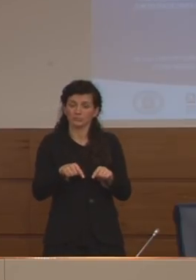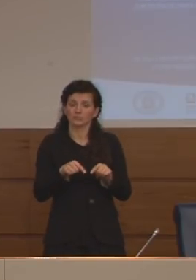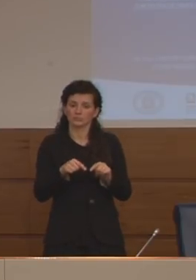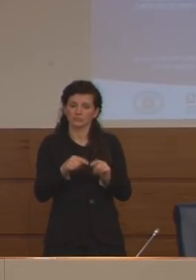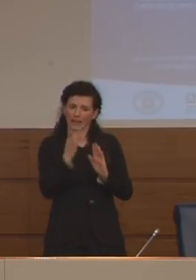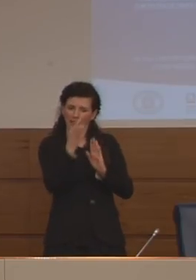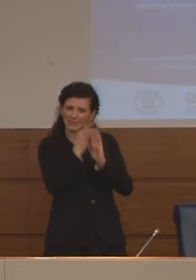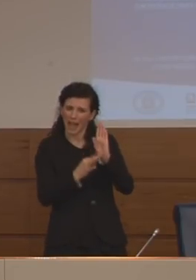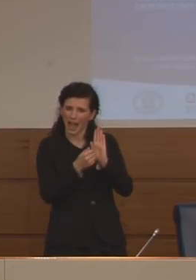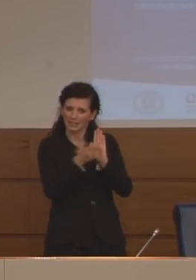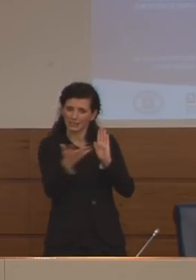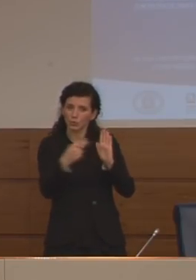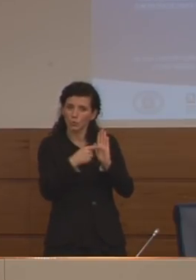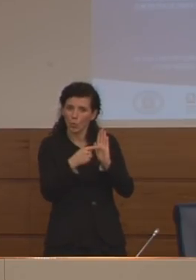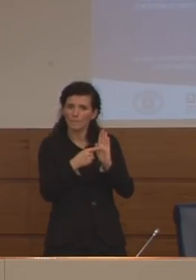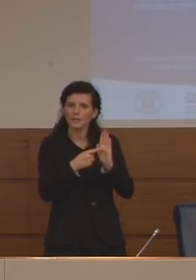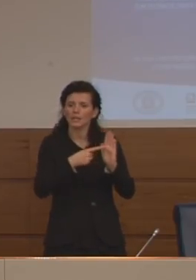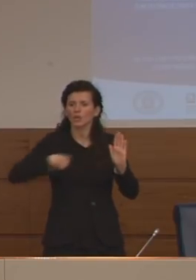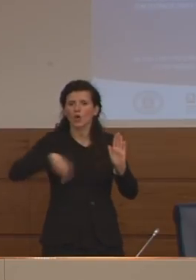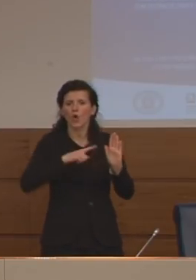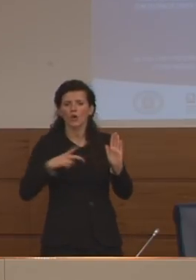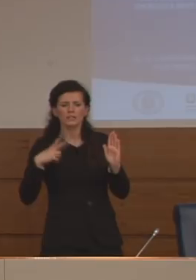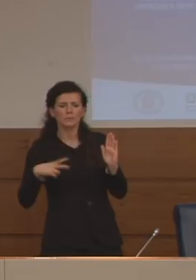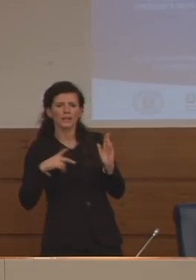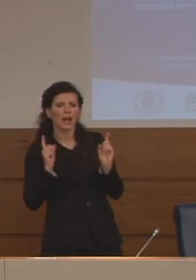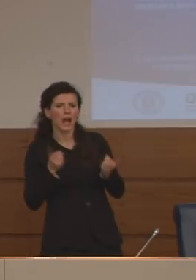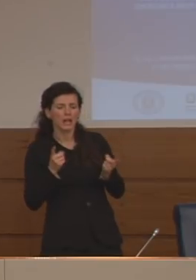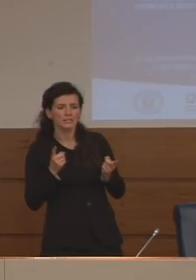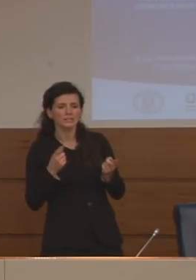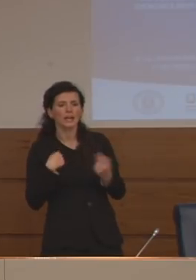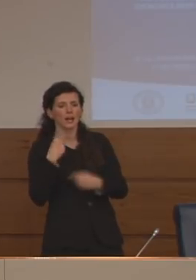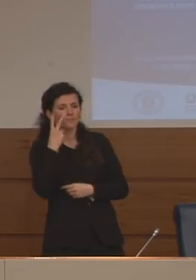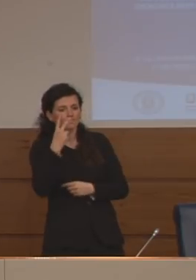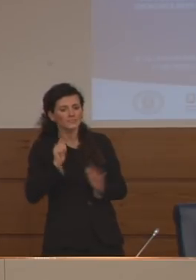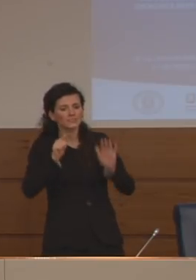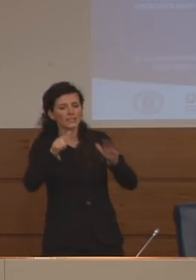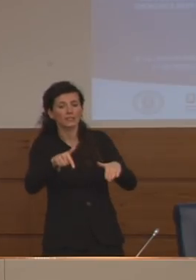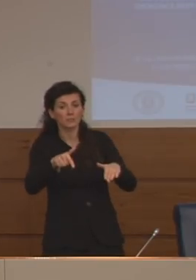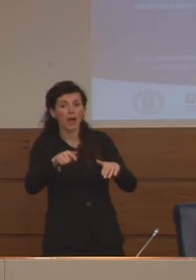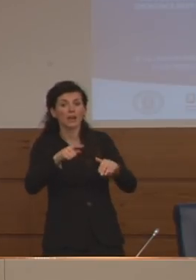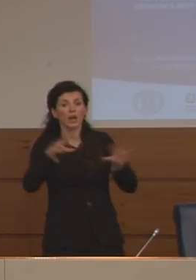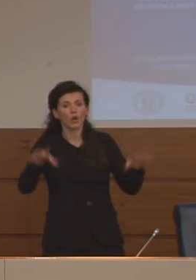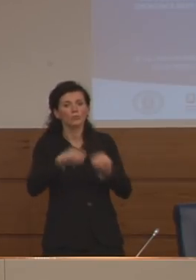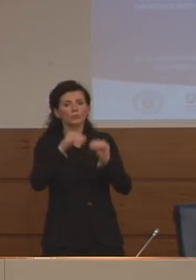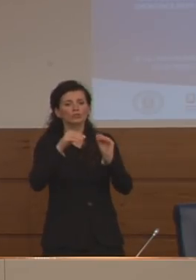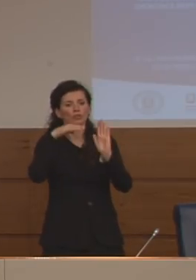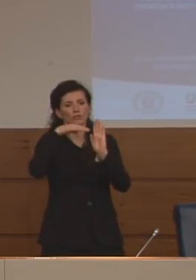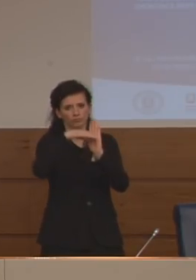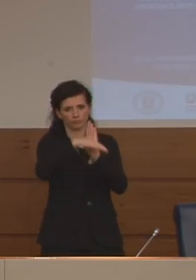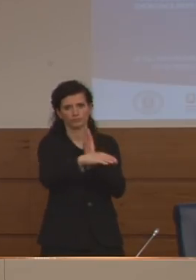l'atteso è che nei prossimi giorni vedremo questo trend continuare.